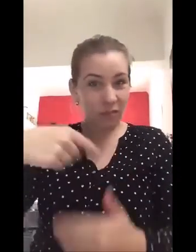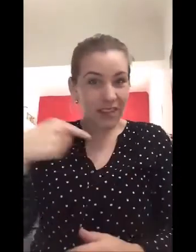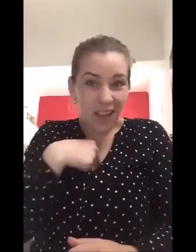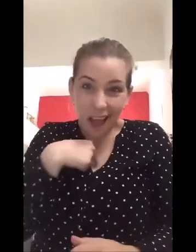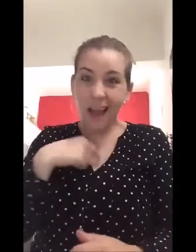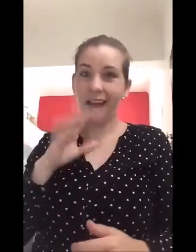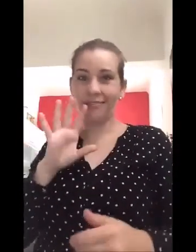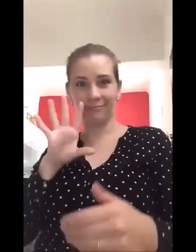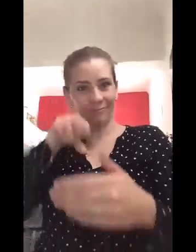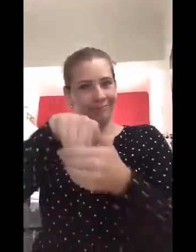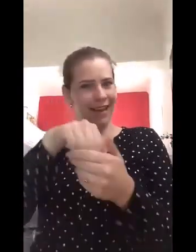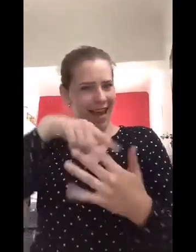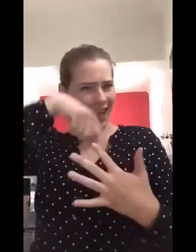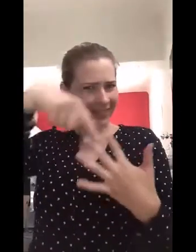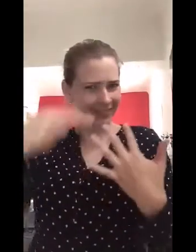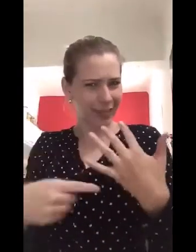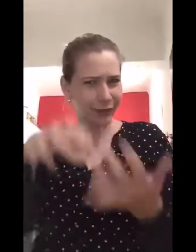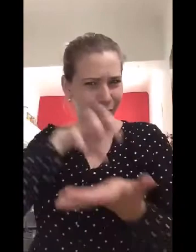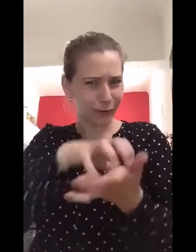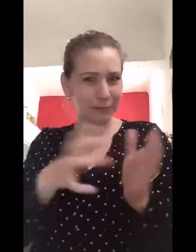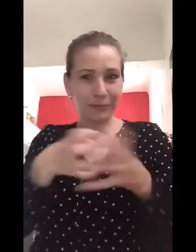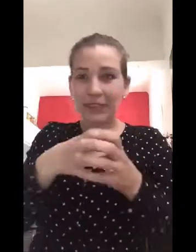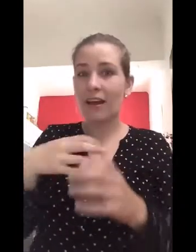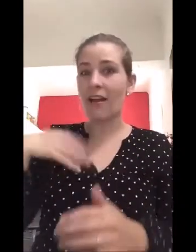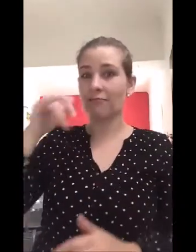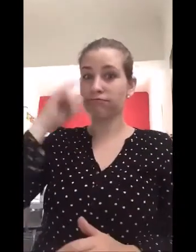A já se ho budu také účastnit. Jsem členkou skupiny Hands Dance,